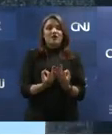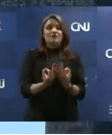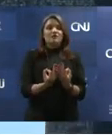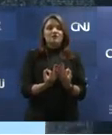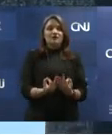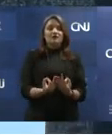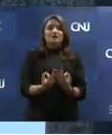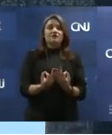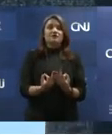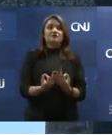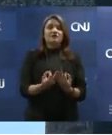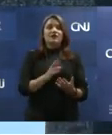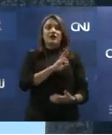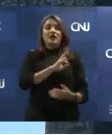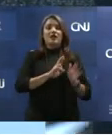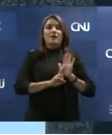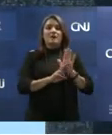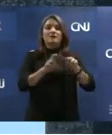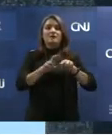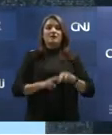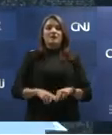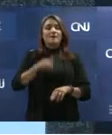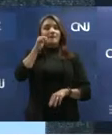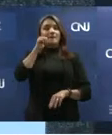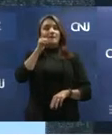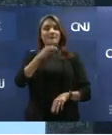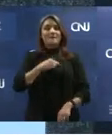da Mulher aqui presente,